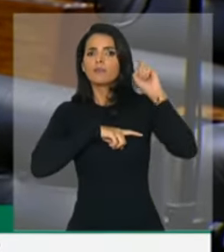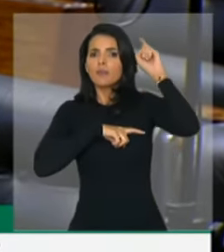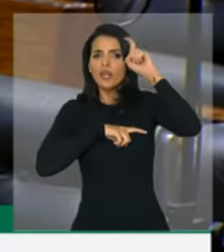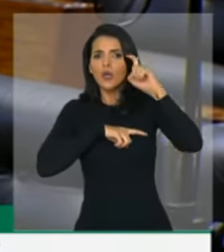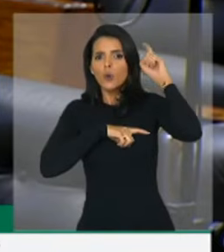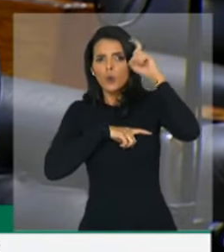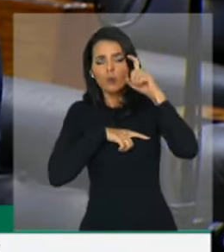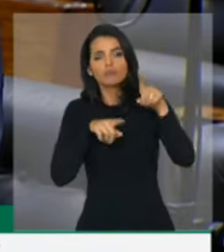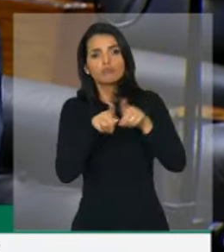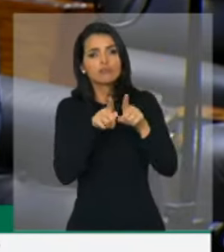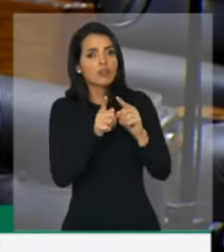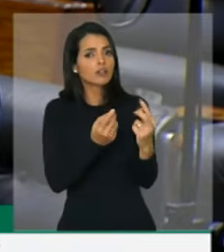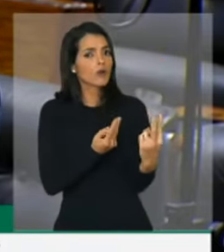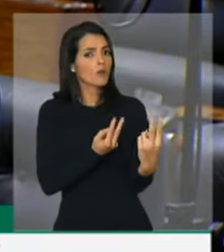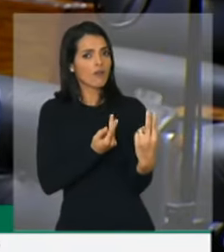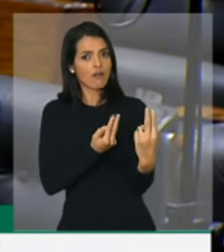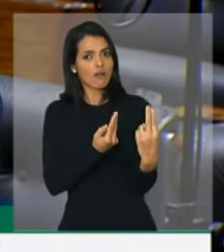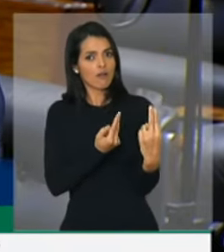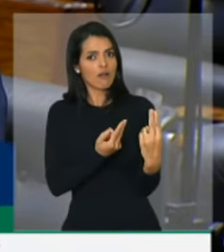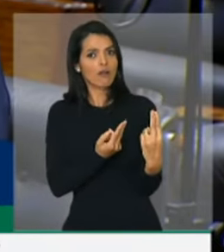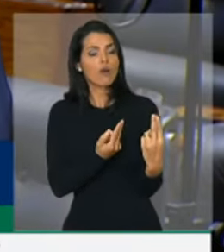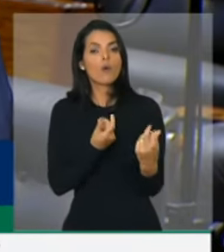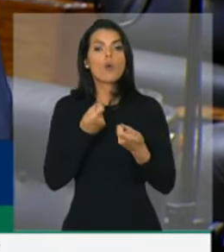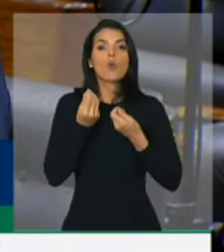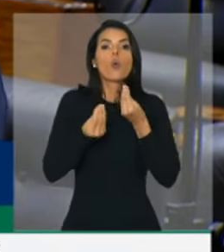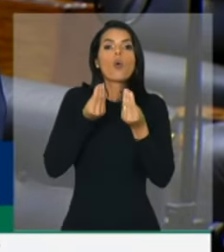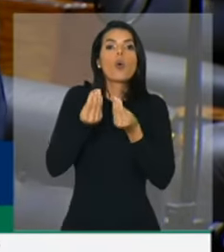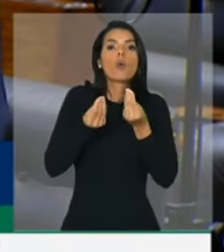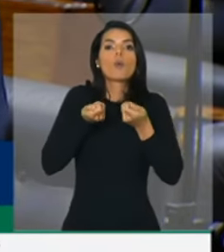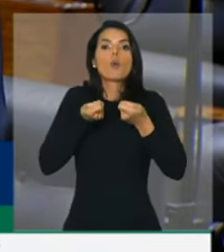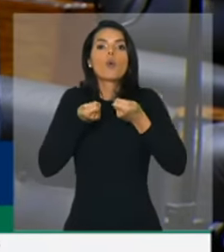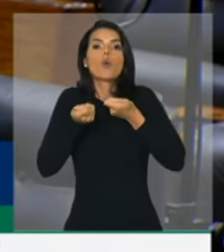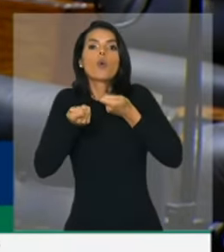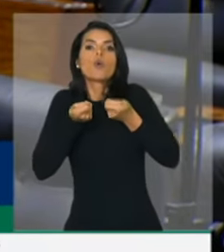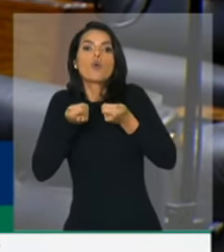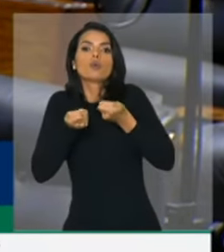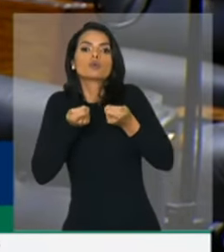CONTROLE CONTROLE, COMO SERÁ FEITO ESSE CONTROLE NA SAÚDE SUPLEMENTAR? EU QUERIA